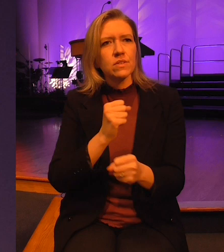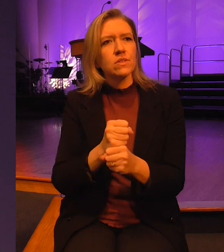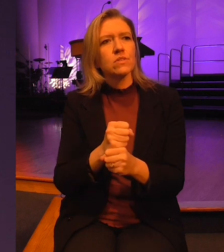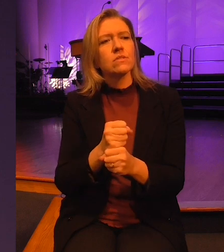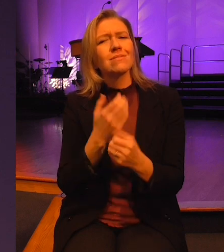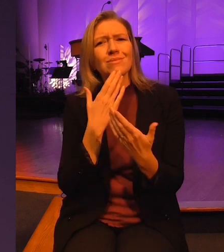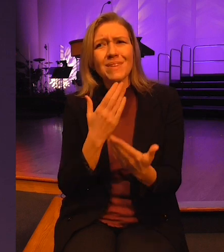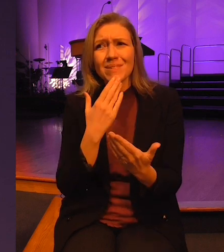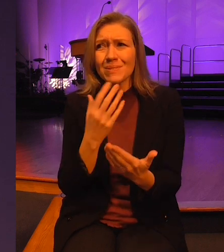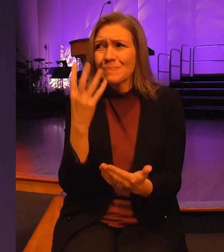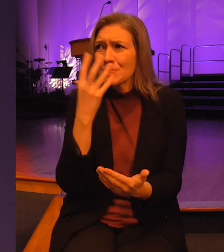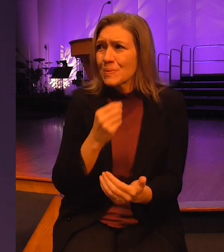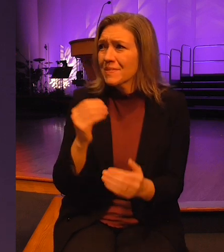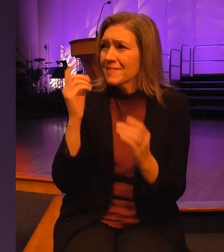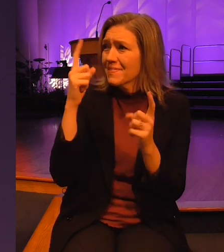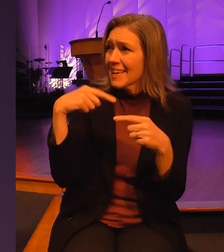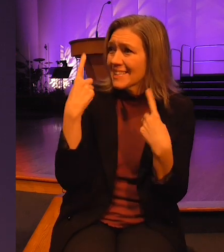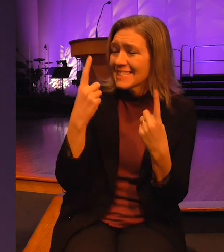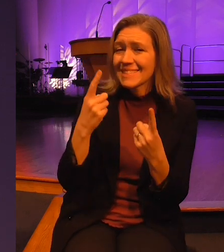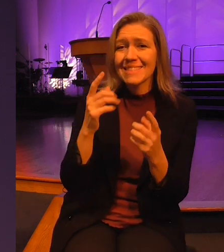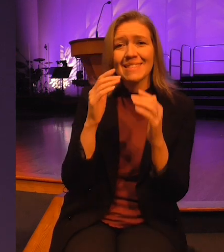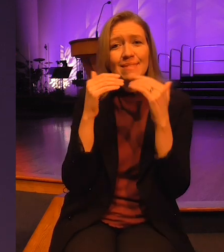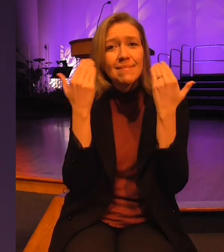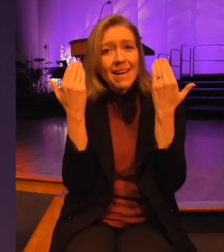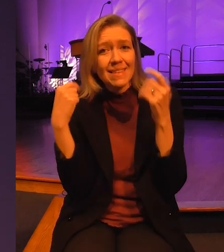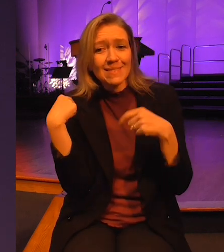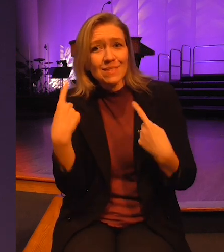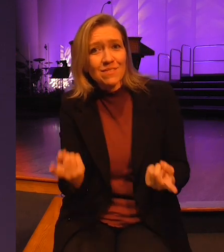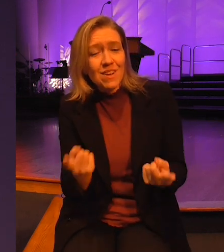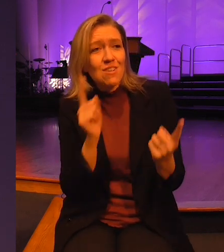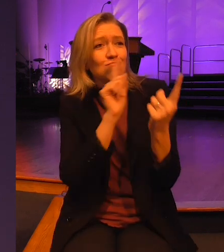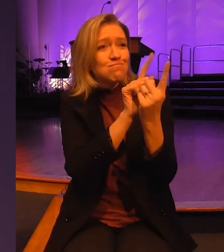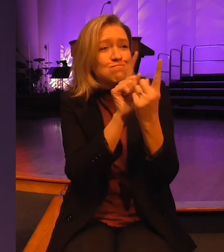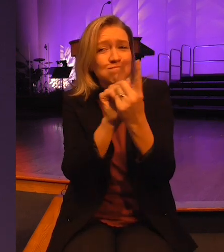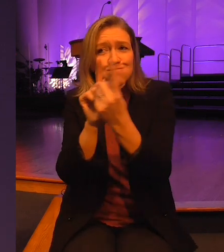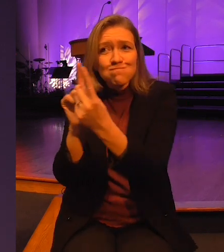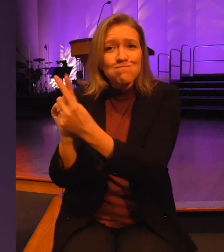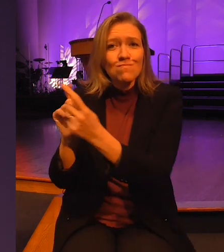y encantadores. Sonrisas que recibí hoy que nos recibimos abrazos y compartimos todas las